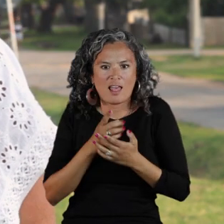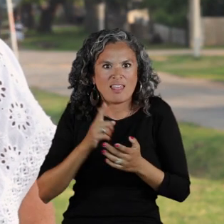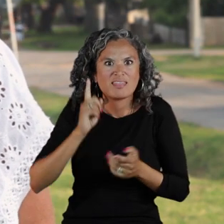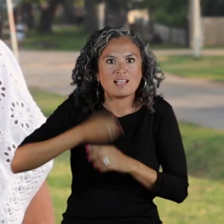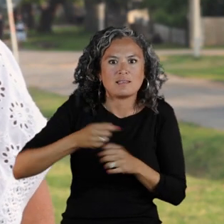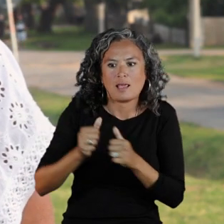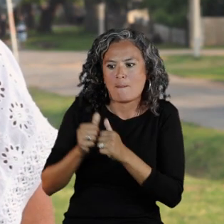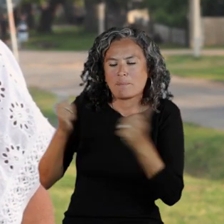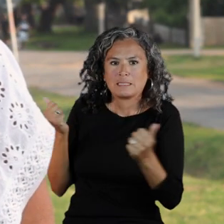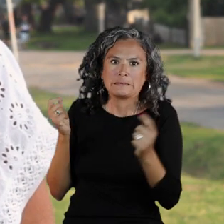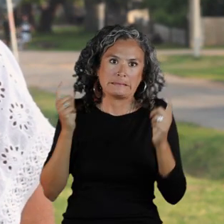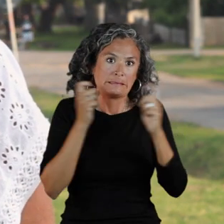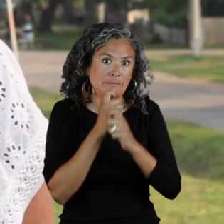diferente.